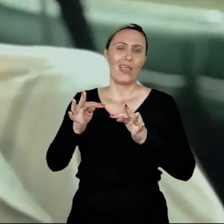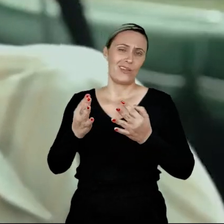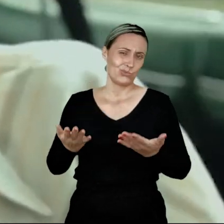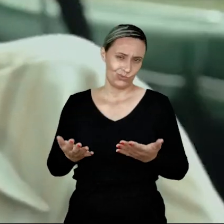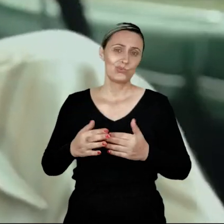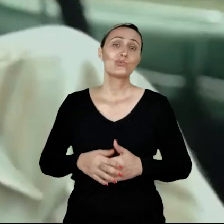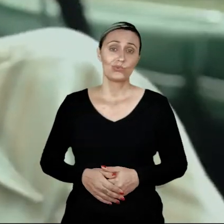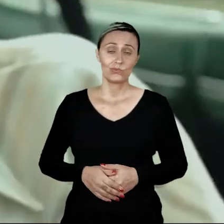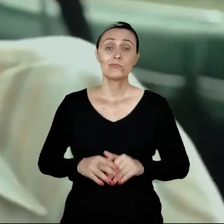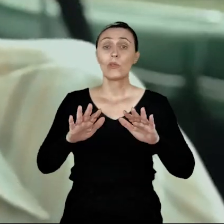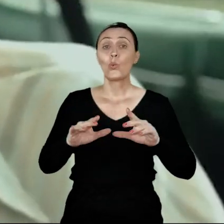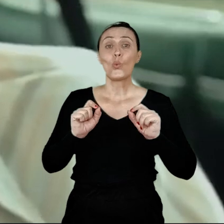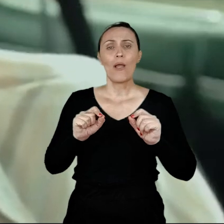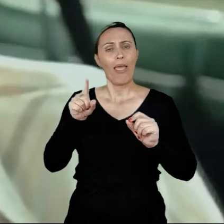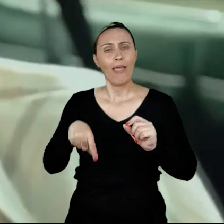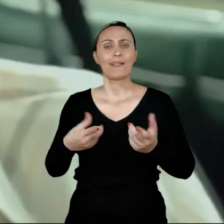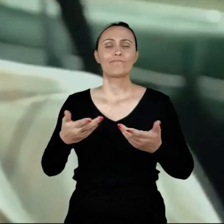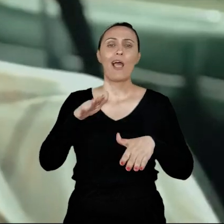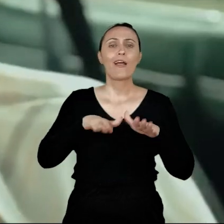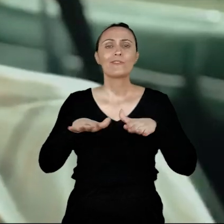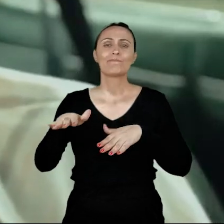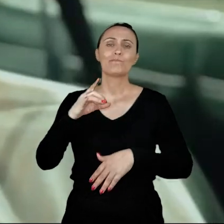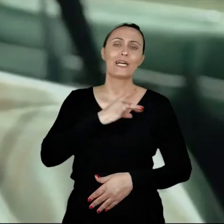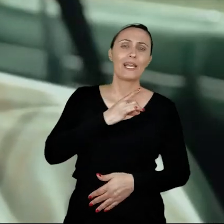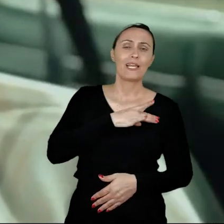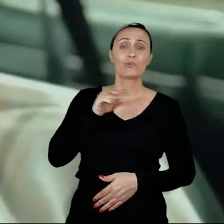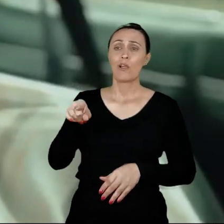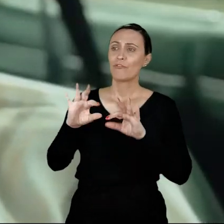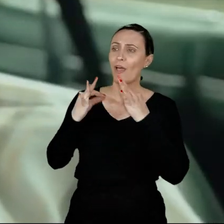entre eles o medo de que pessoas conhecidas e familiares descubram.